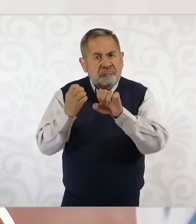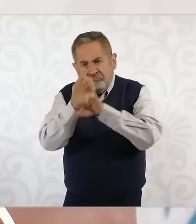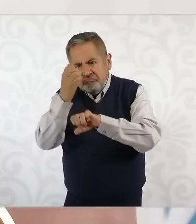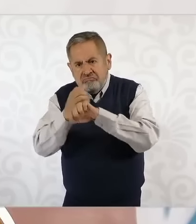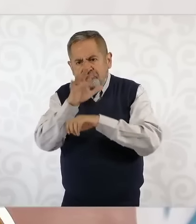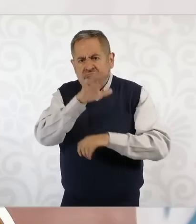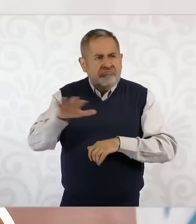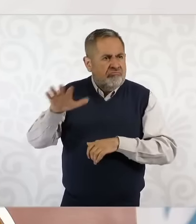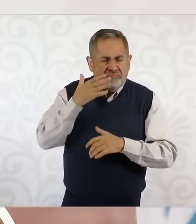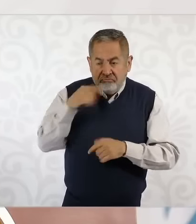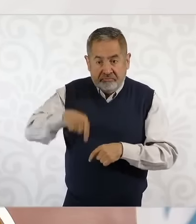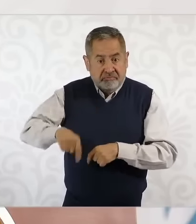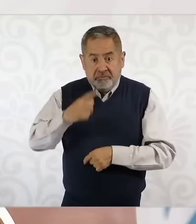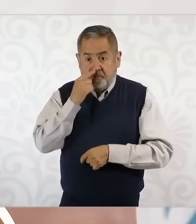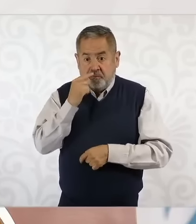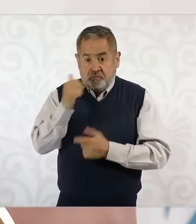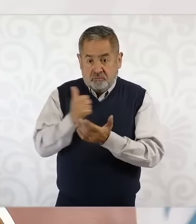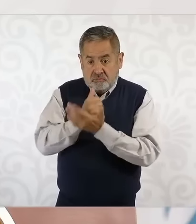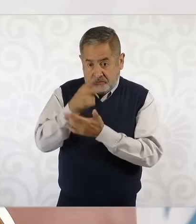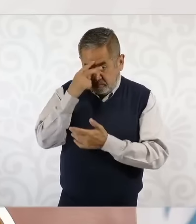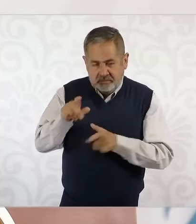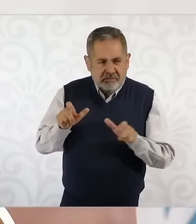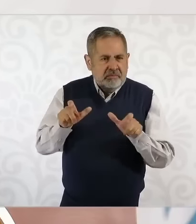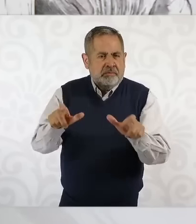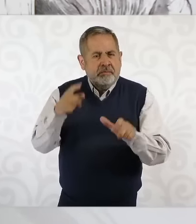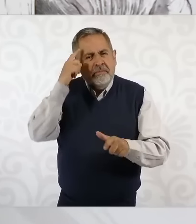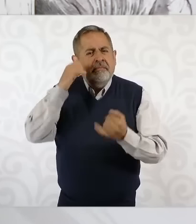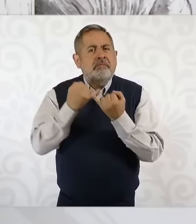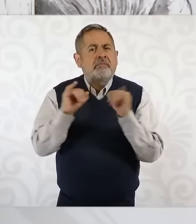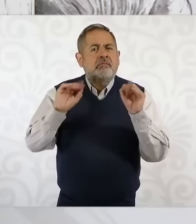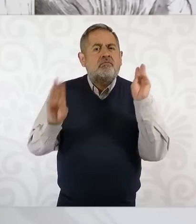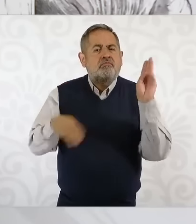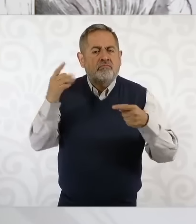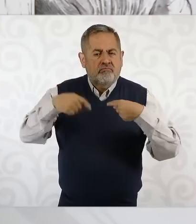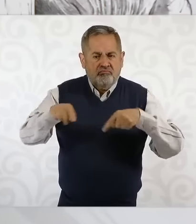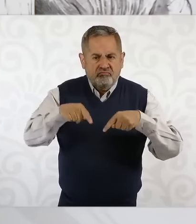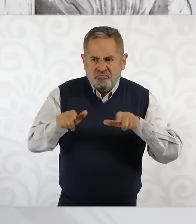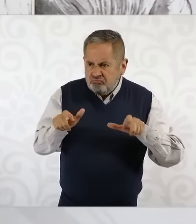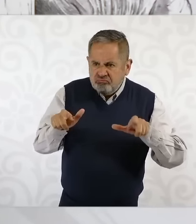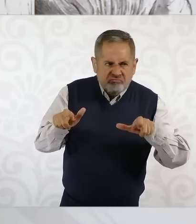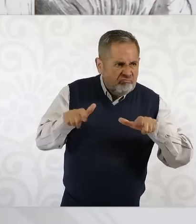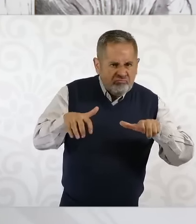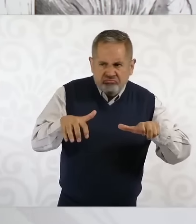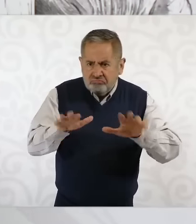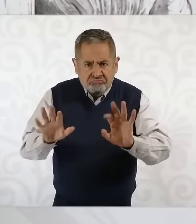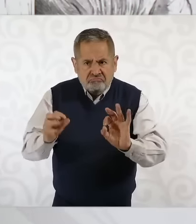que hizo la policía de la Ciudad de México en la inauguración, pues también demostró eh el orden y